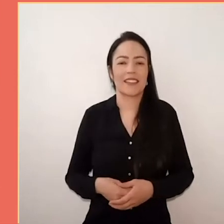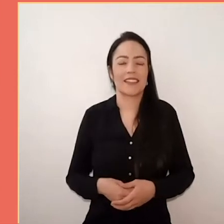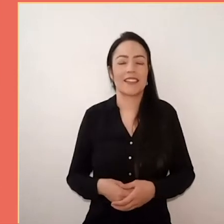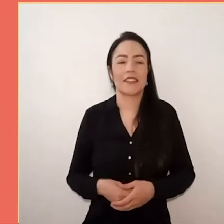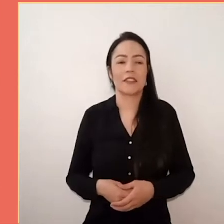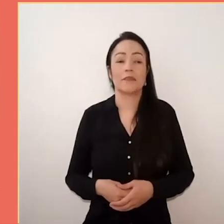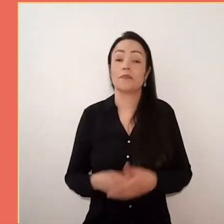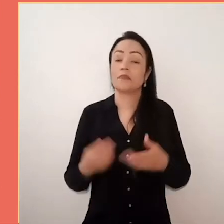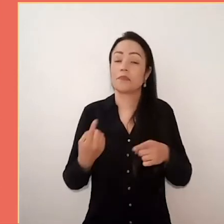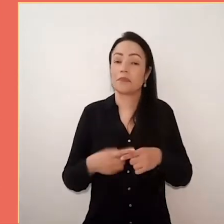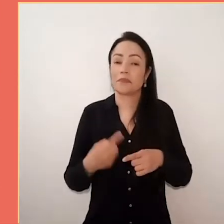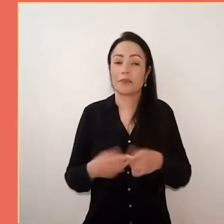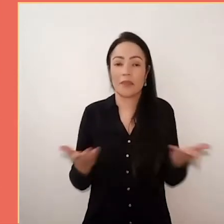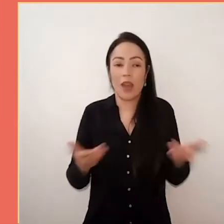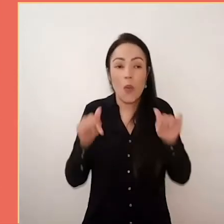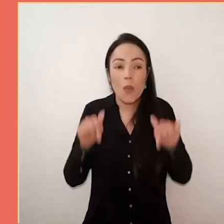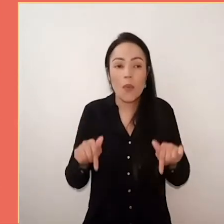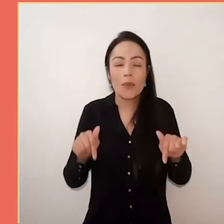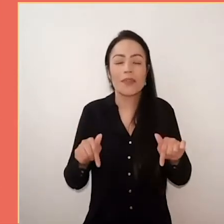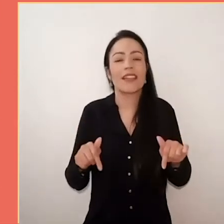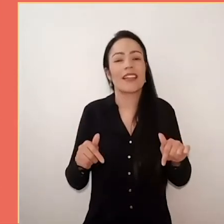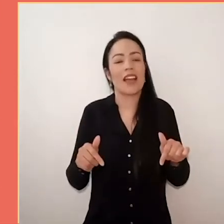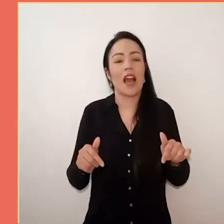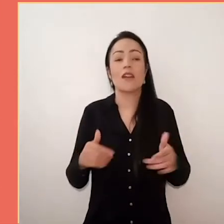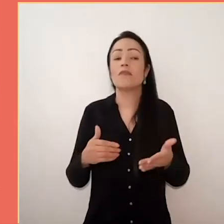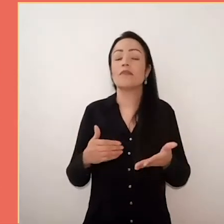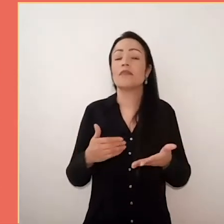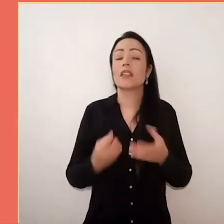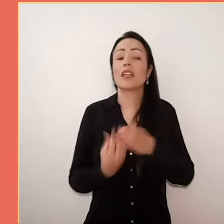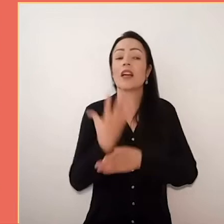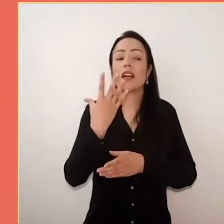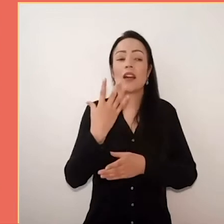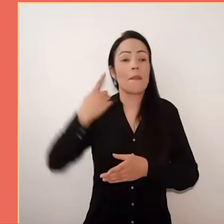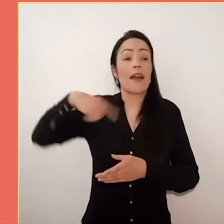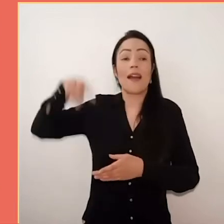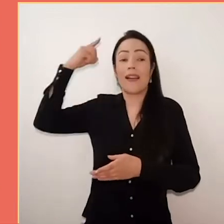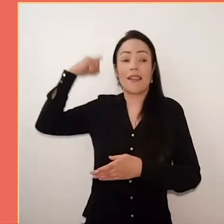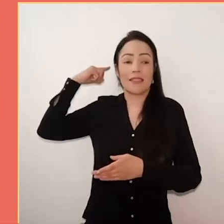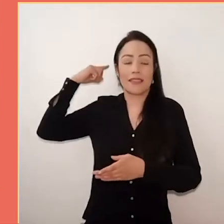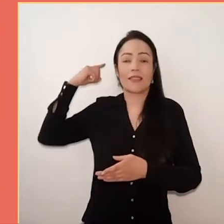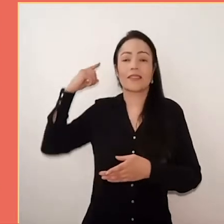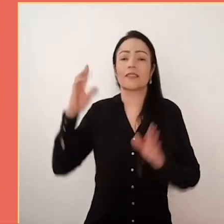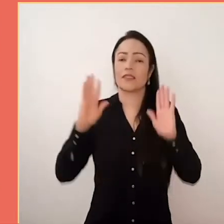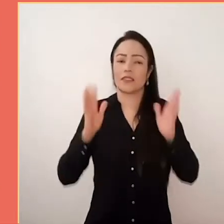Porque o presente foi fundado lá atrás, muito atrás.